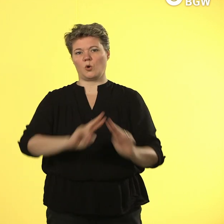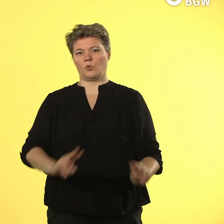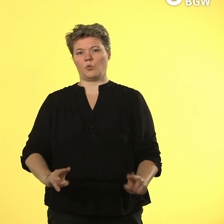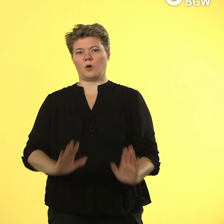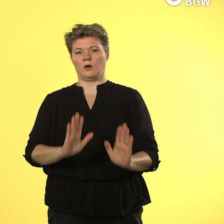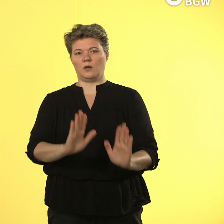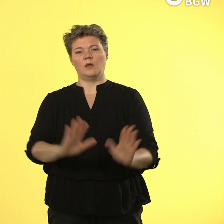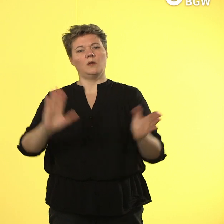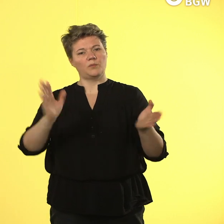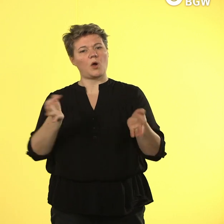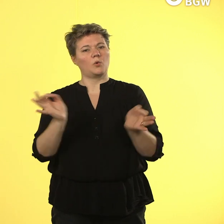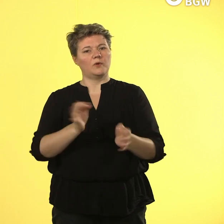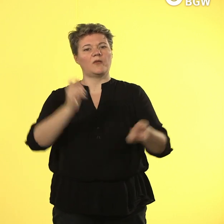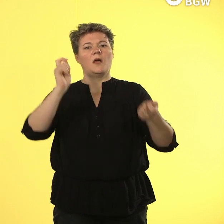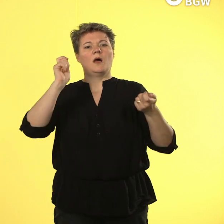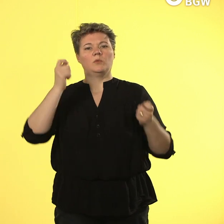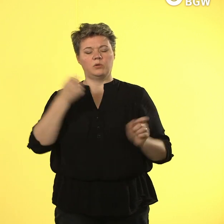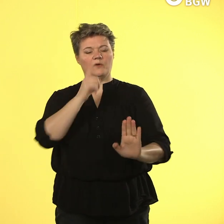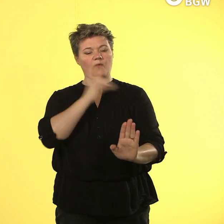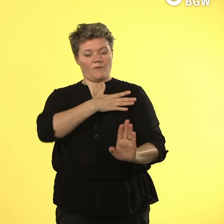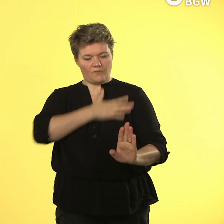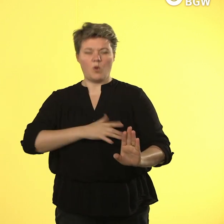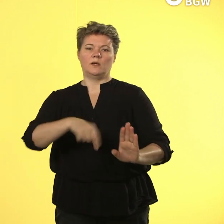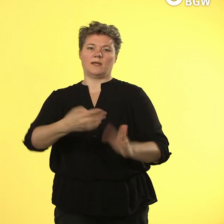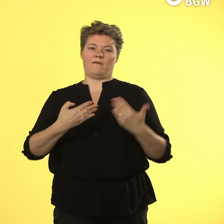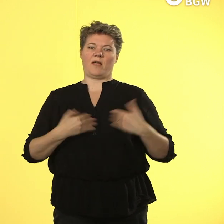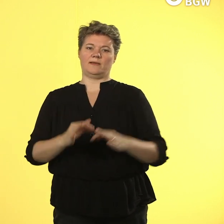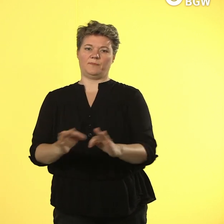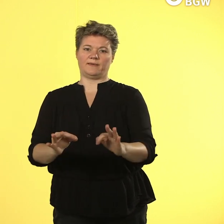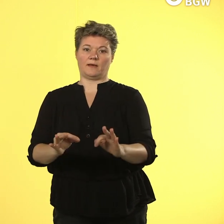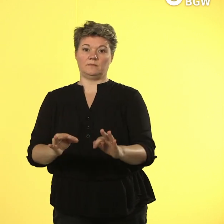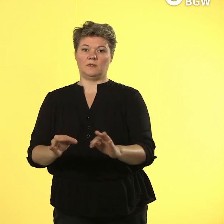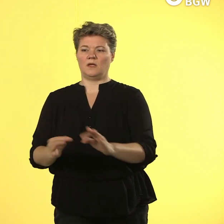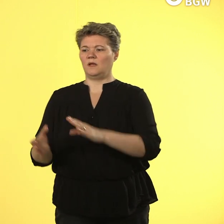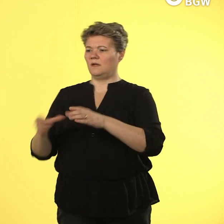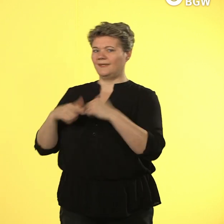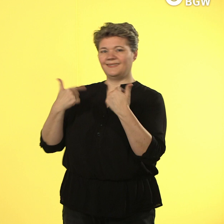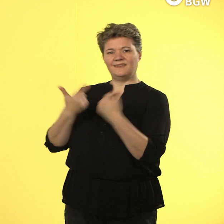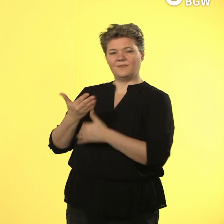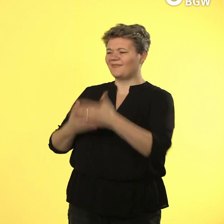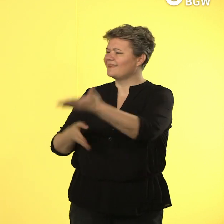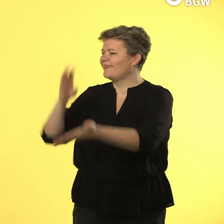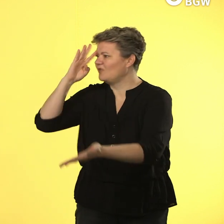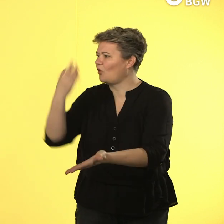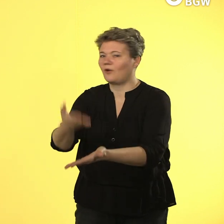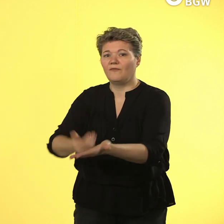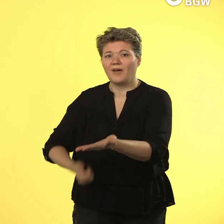Und andere im Team sagen: "Nein, das ist ja Quatsch, was ihr sagt. Das ist gerade gar nicht gut. Das haben wir vor zehn Jahren ausprobiert, aber es funktioniert überhaupt nicht.